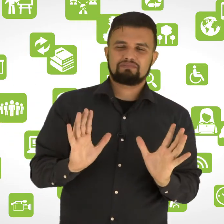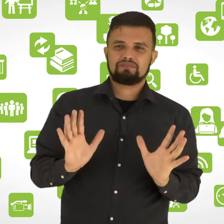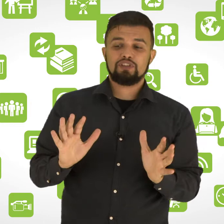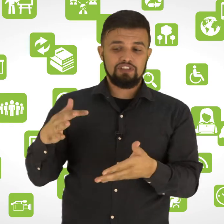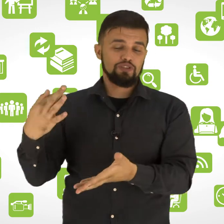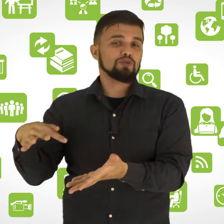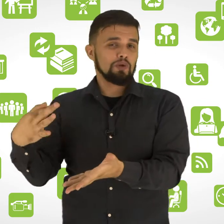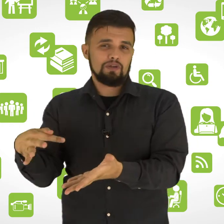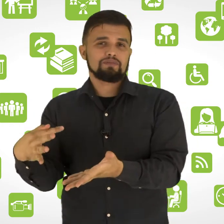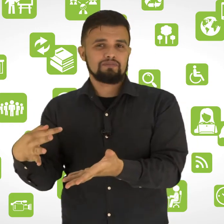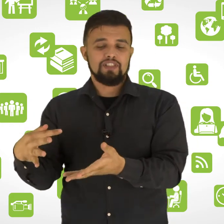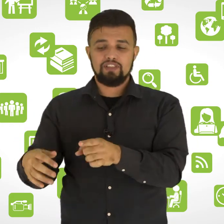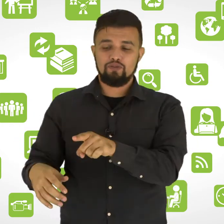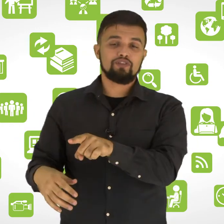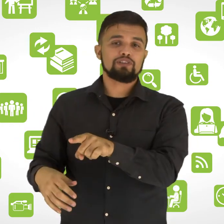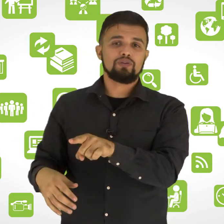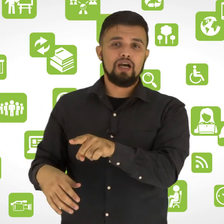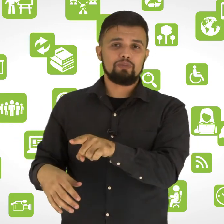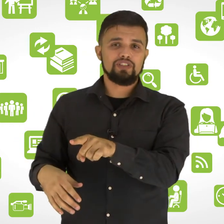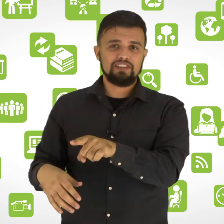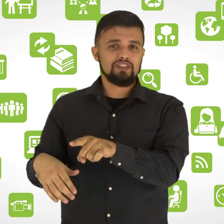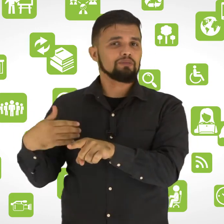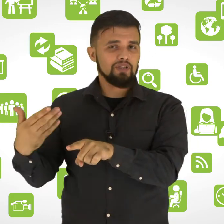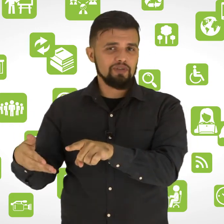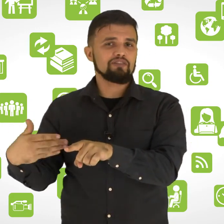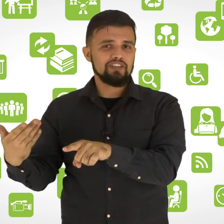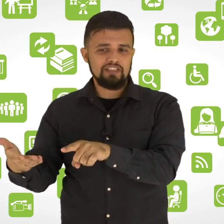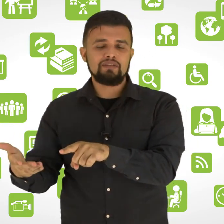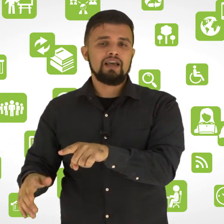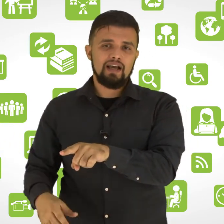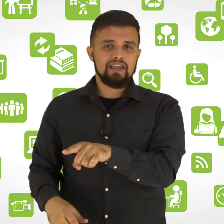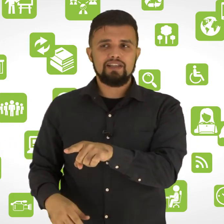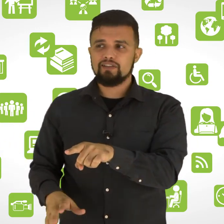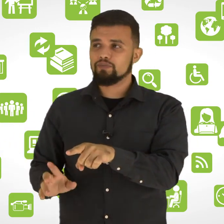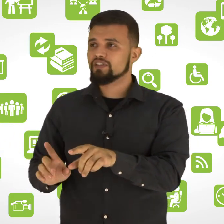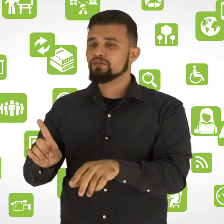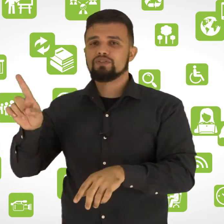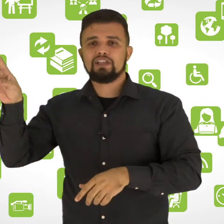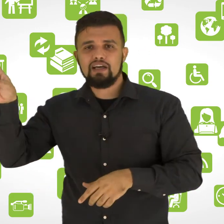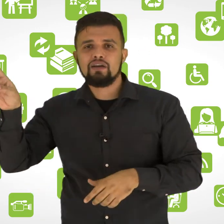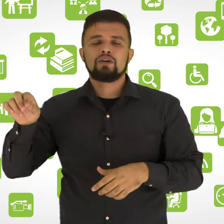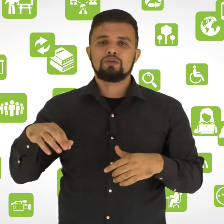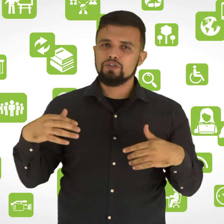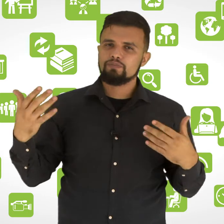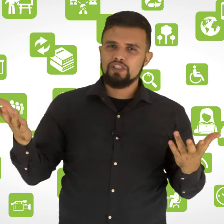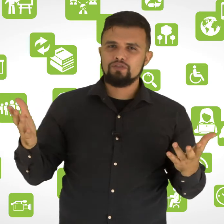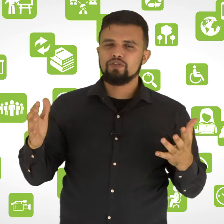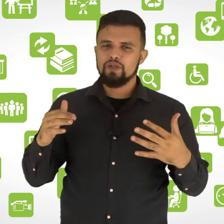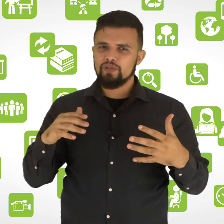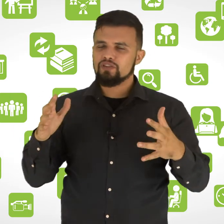E sentiu dor. Então eu faço a apontação pra me referir a ele e não preciso usar o espaço fora,